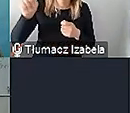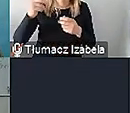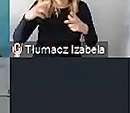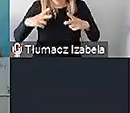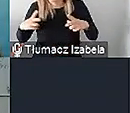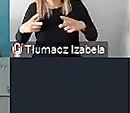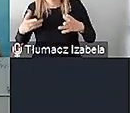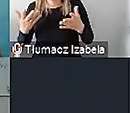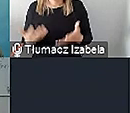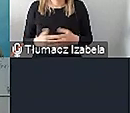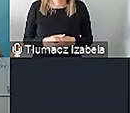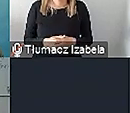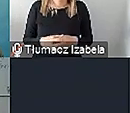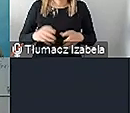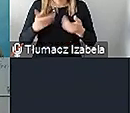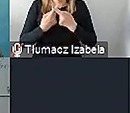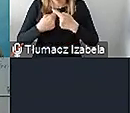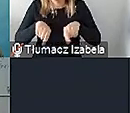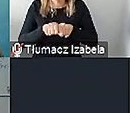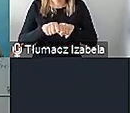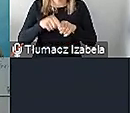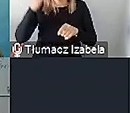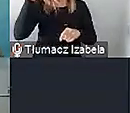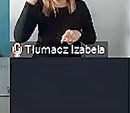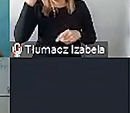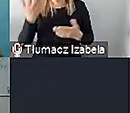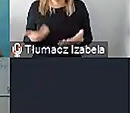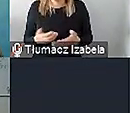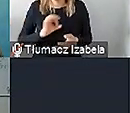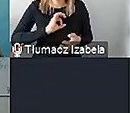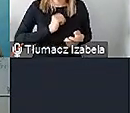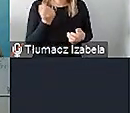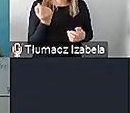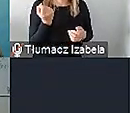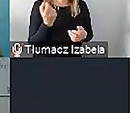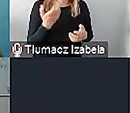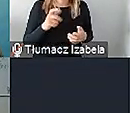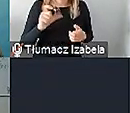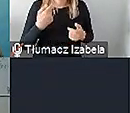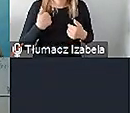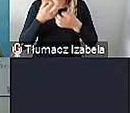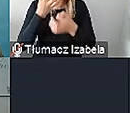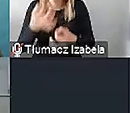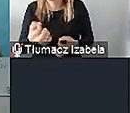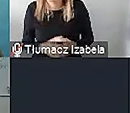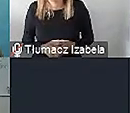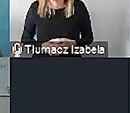i zrealizować to, o co Wojtek w pierwszych minutach swojego webinarium zapytał,